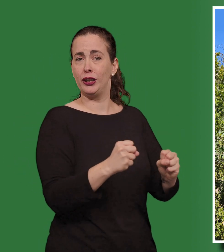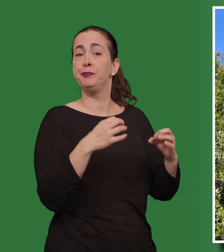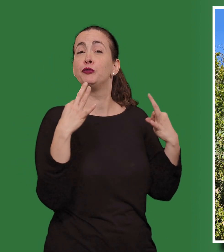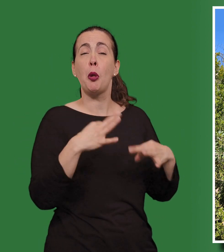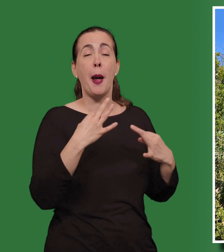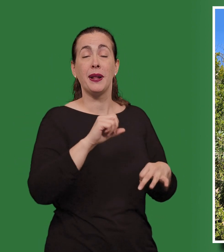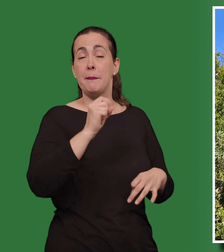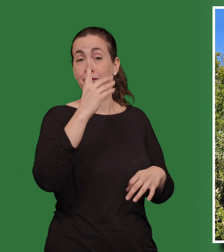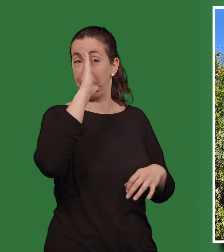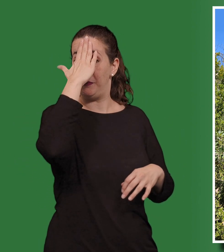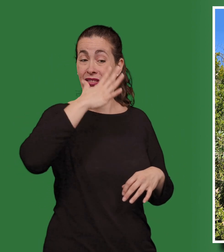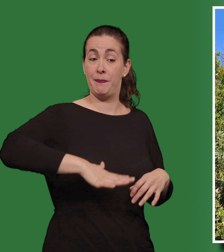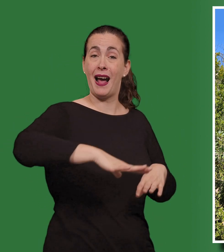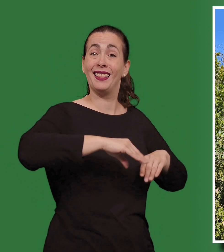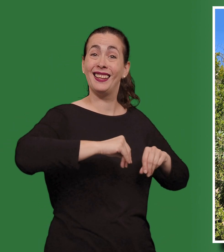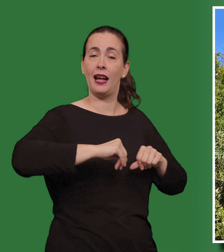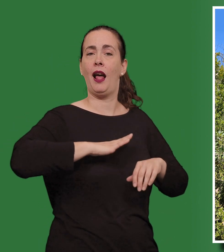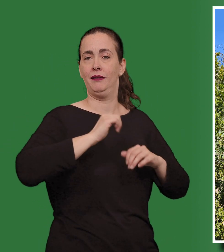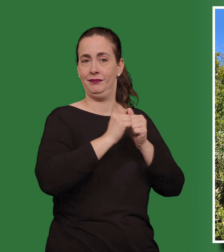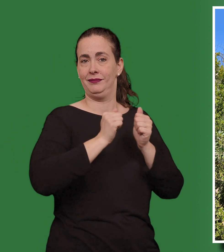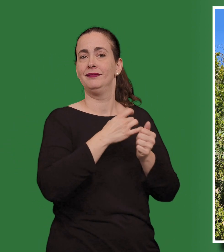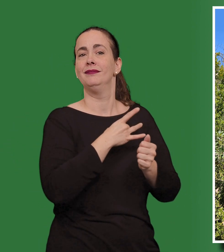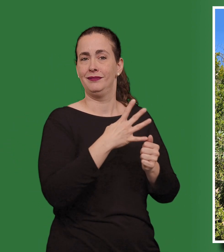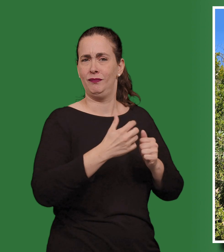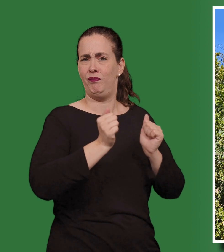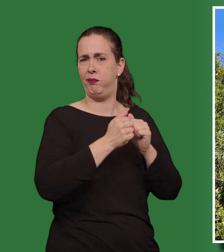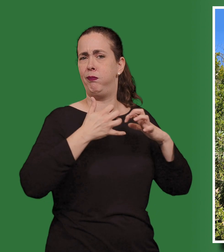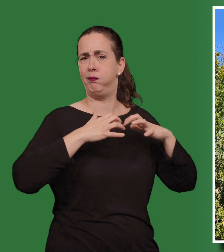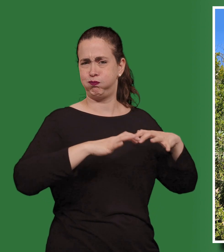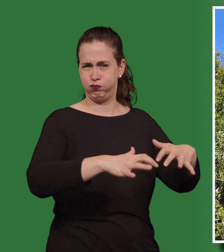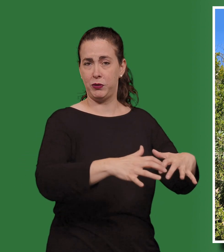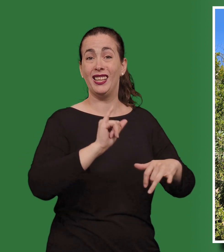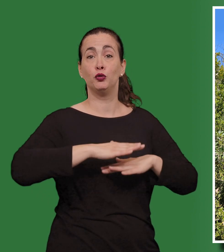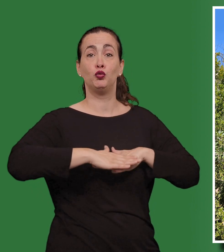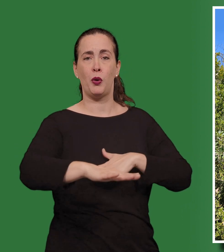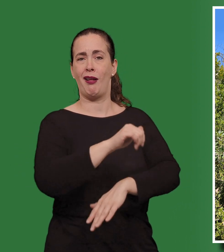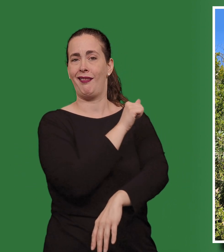principalment sobre terrenys calcaris i rocosos, i sòls pobres.